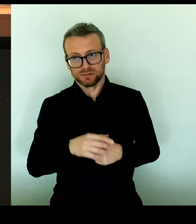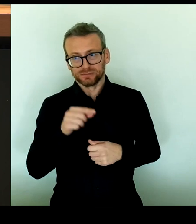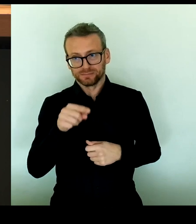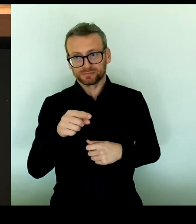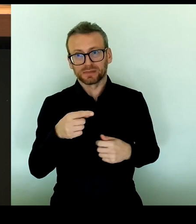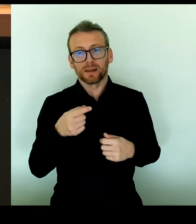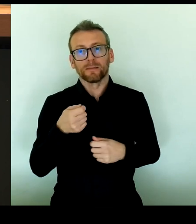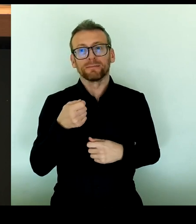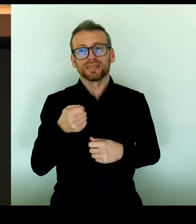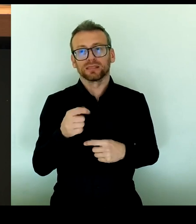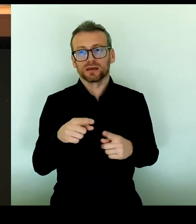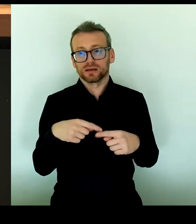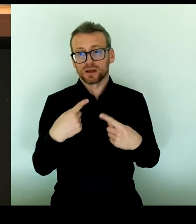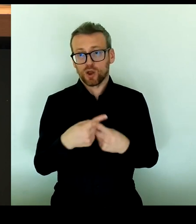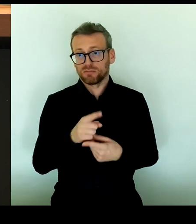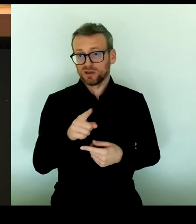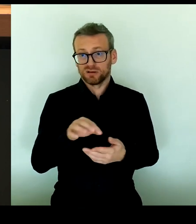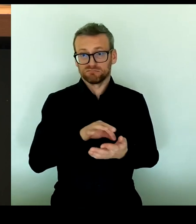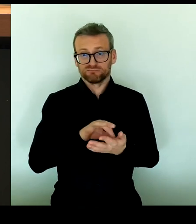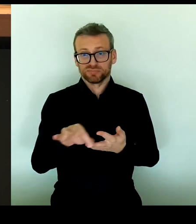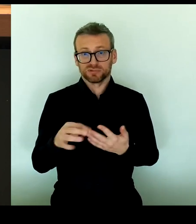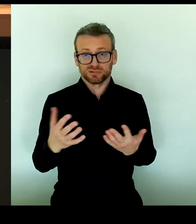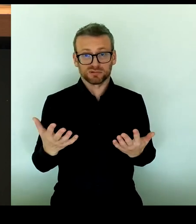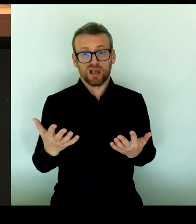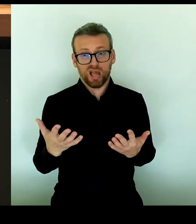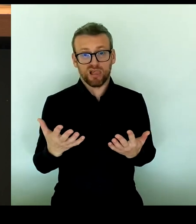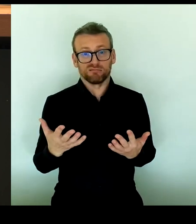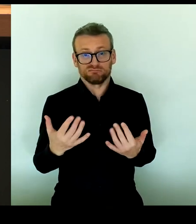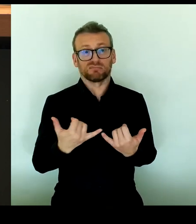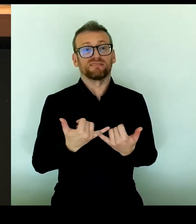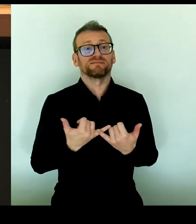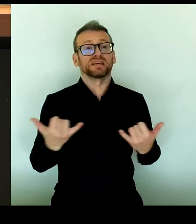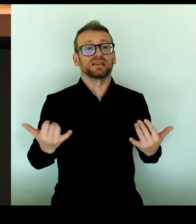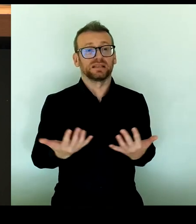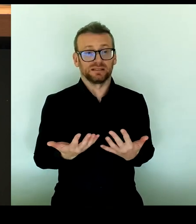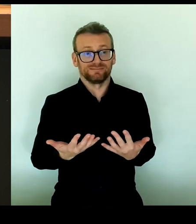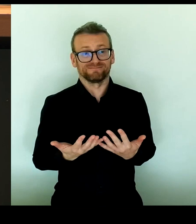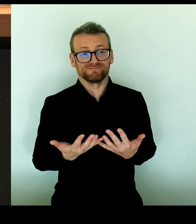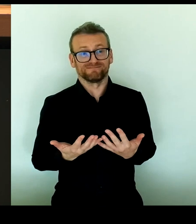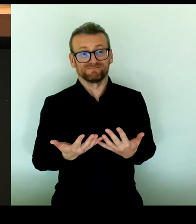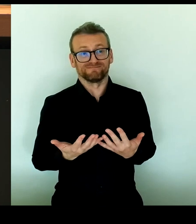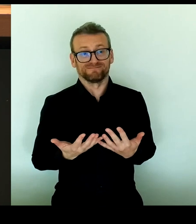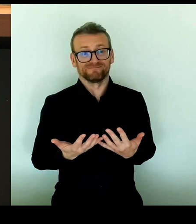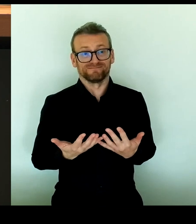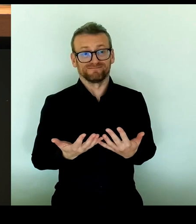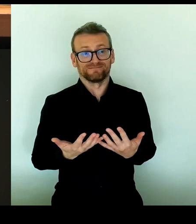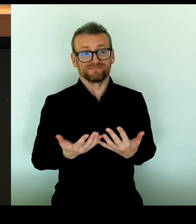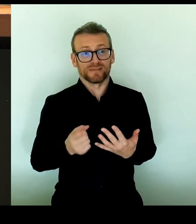merken nicht, wie lächerlich das ist, was Sie sagen. Kulturelle Vielfalt, klare Rollenverteilung, transparente